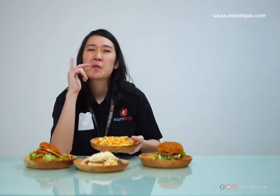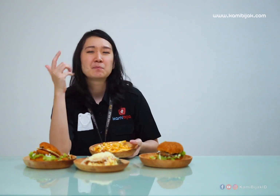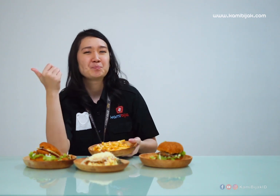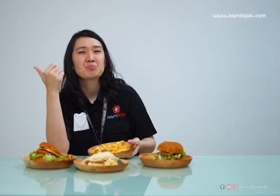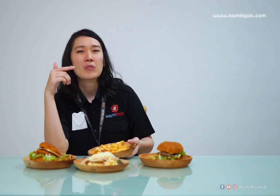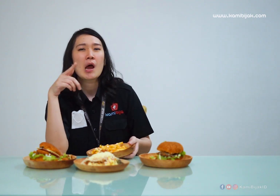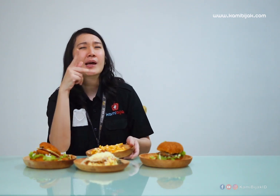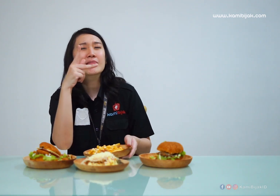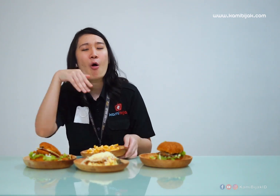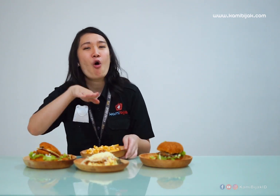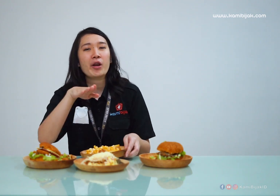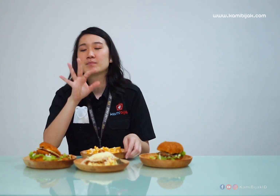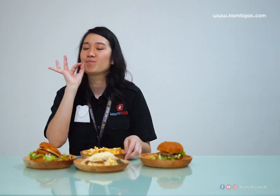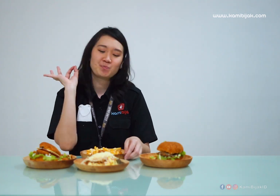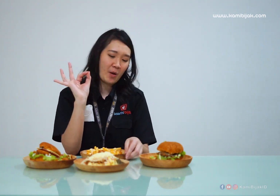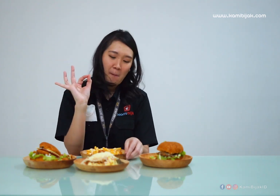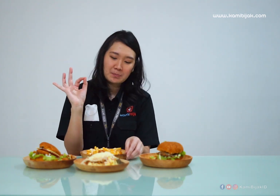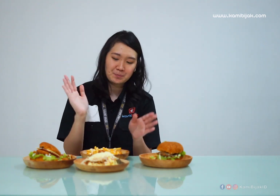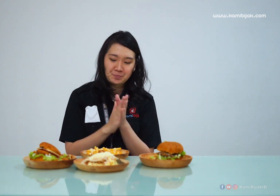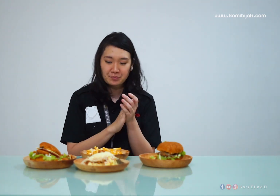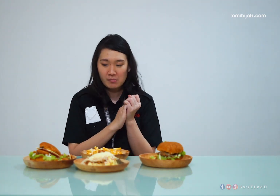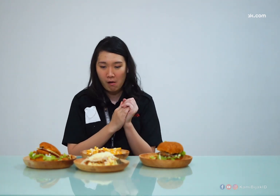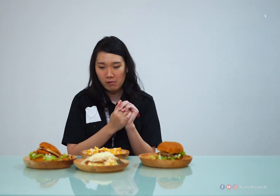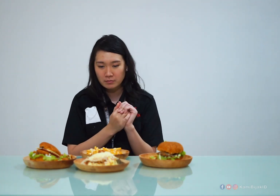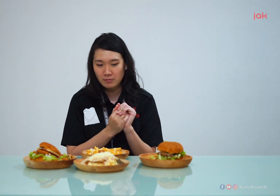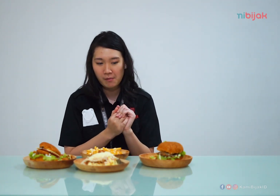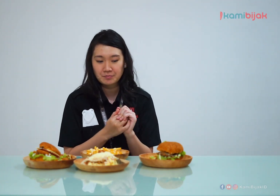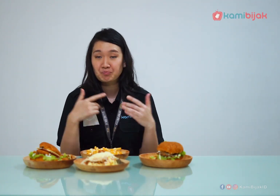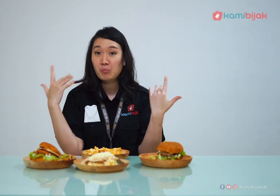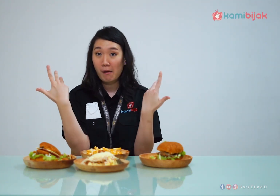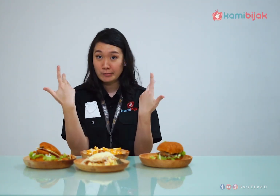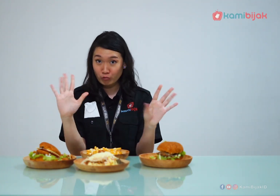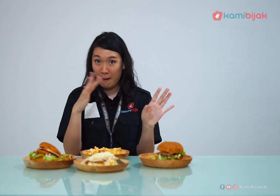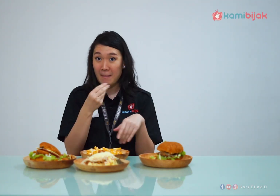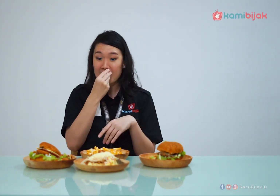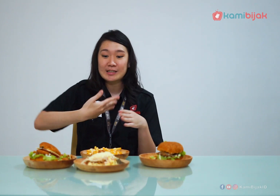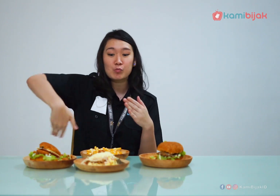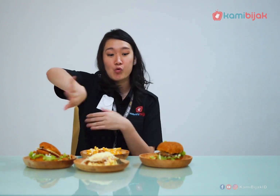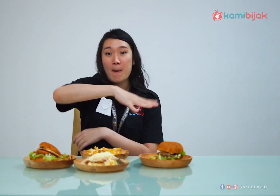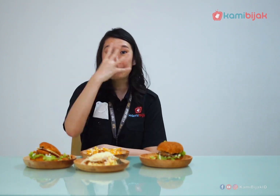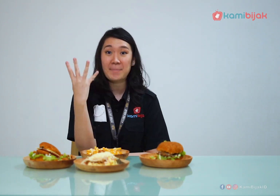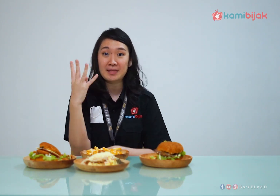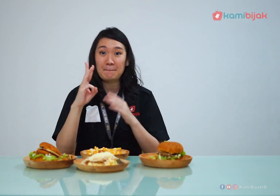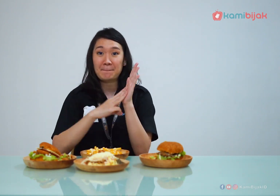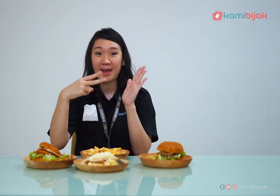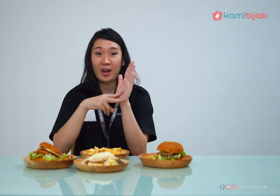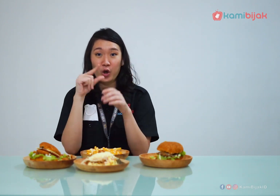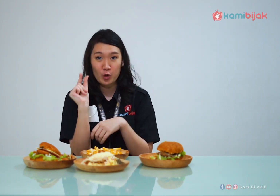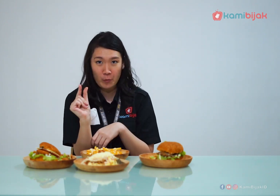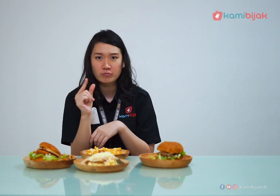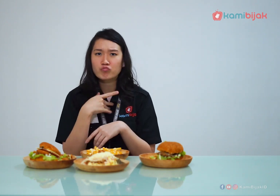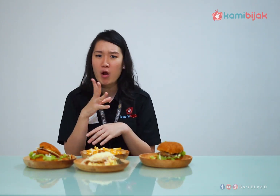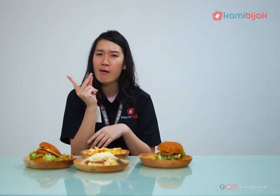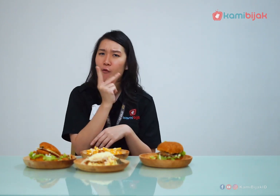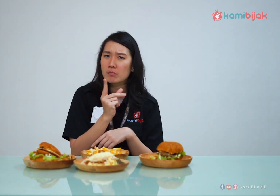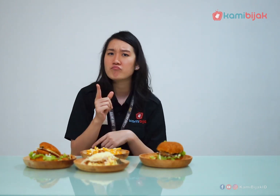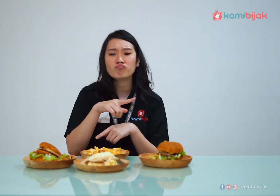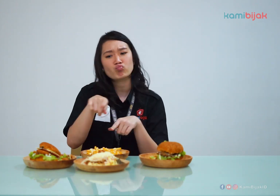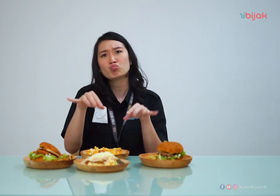Ya kentang goreng ini enak. Saya sudah coba mencicipi semua empat menu ini dan mereview.